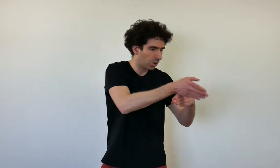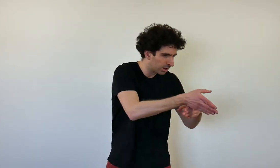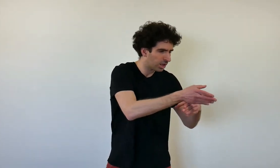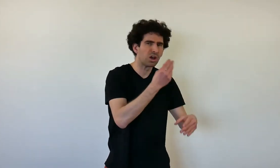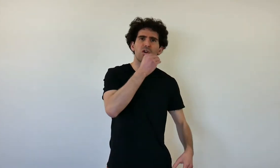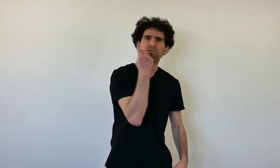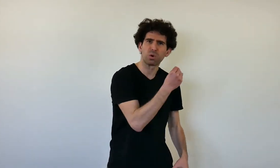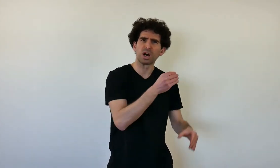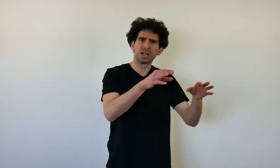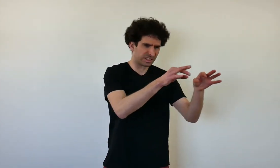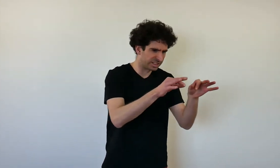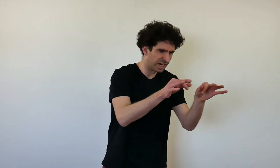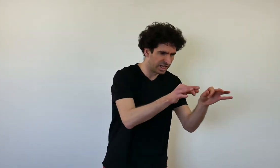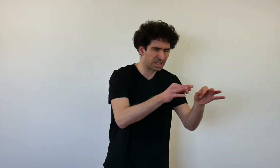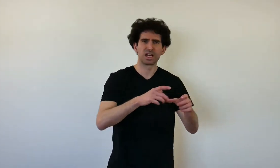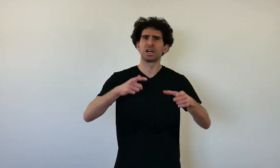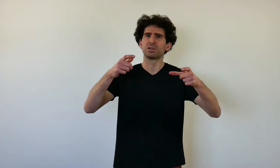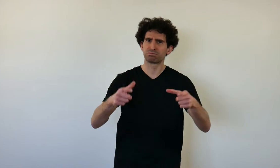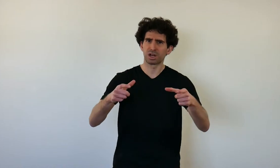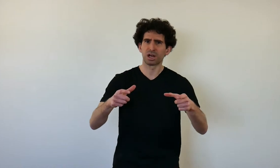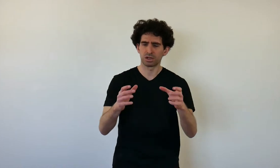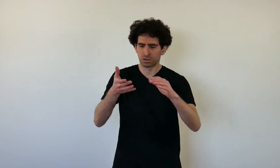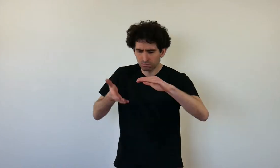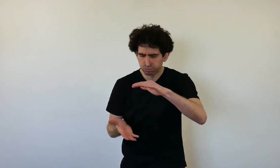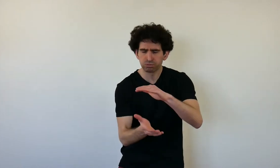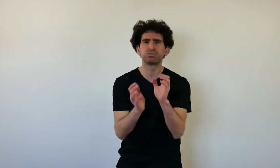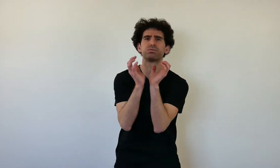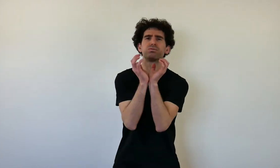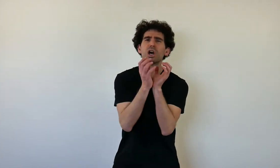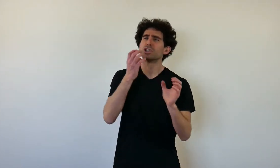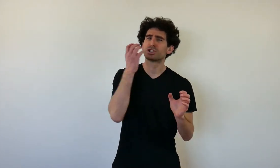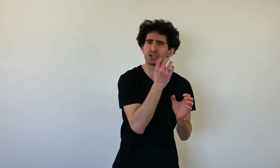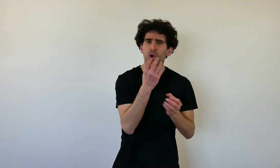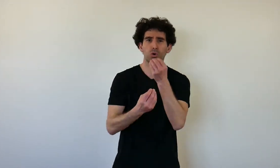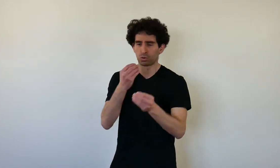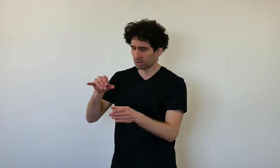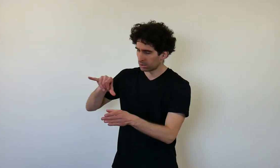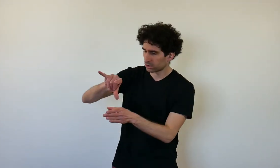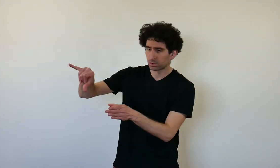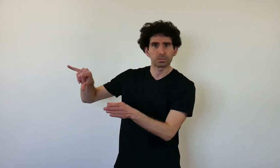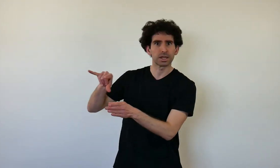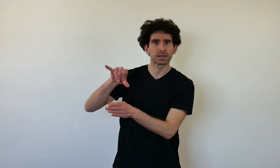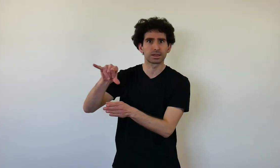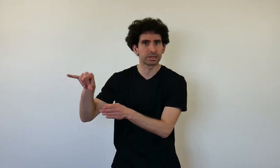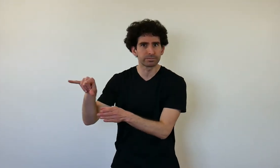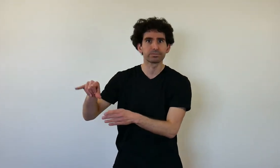en entrée, froides et salées. Ou en plat, cuites au four ou encore en sauce.